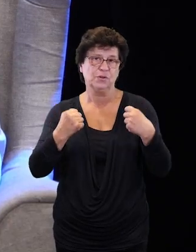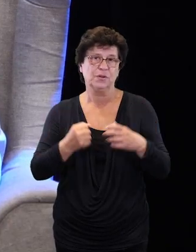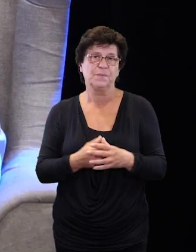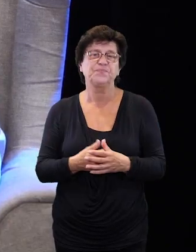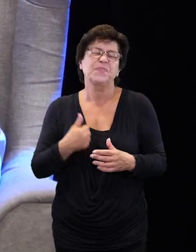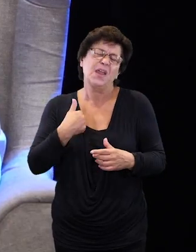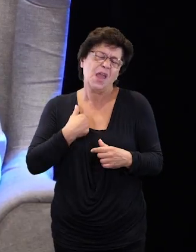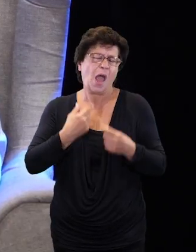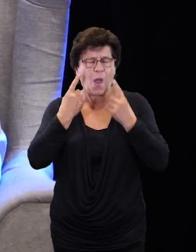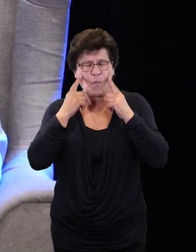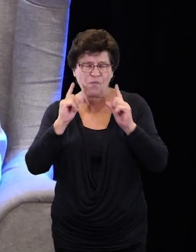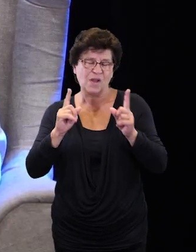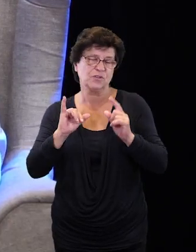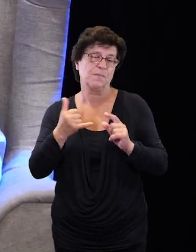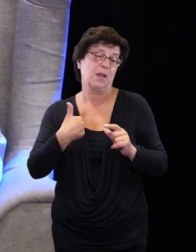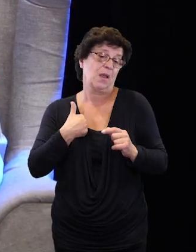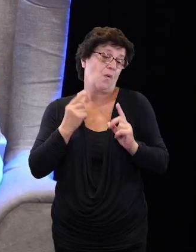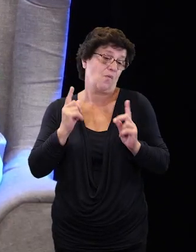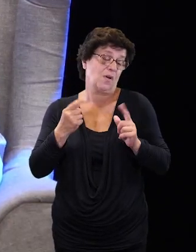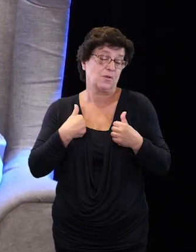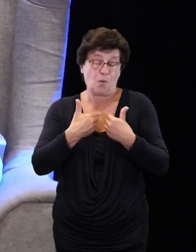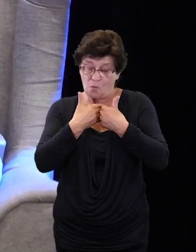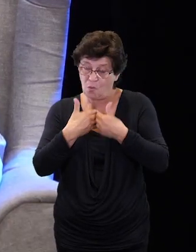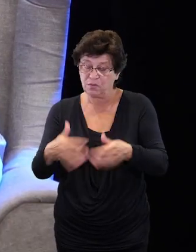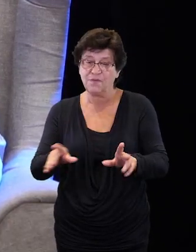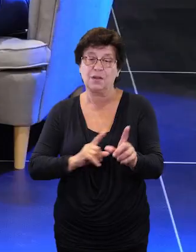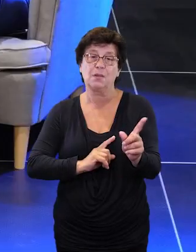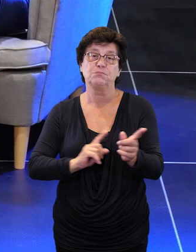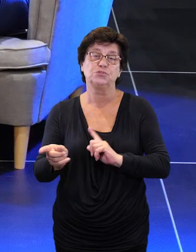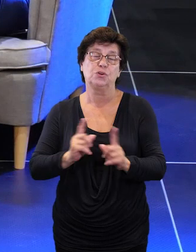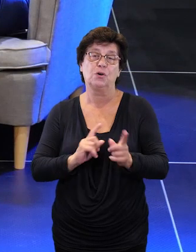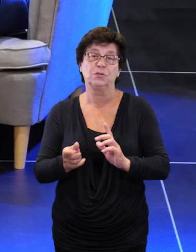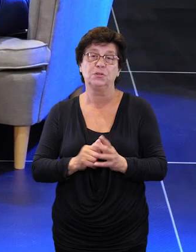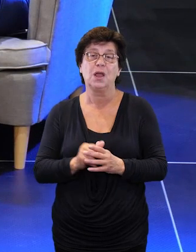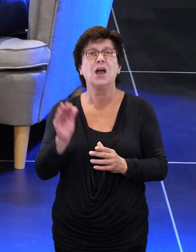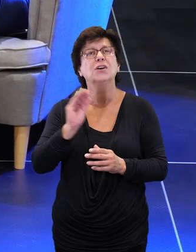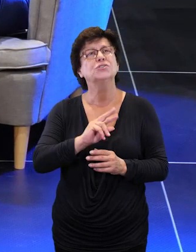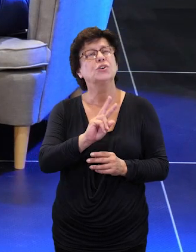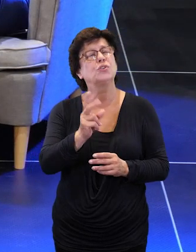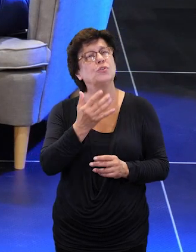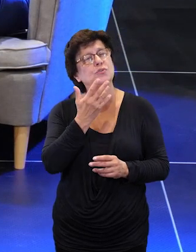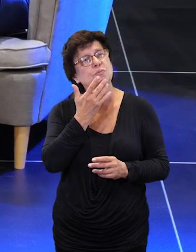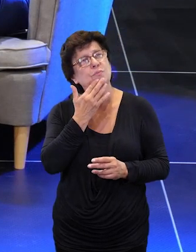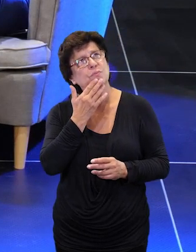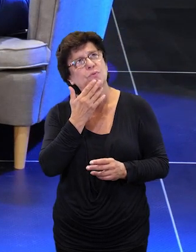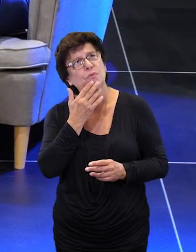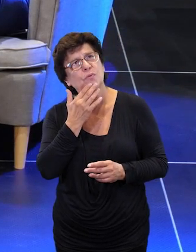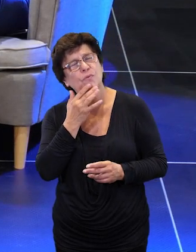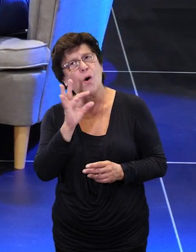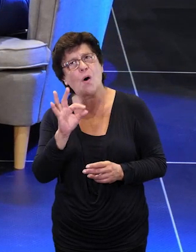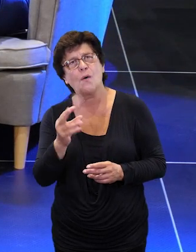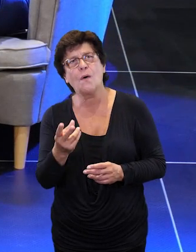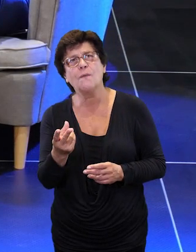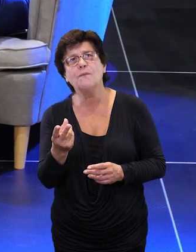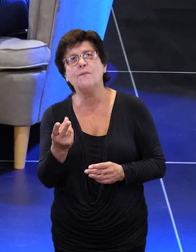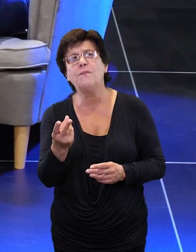Ale ja uważam tak, jak ja uważam. Jeszcze ktoś mówił o jakichś finansowych motywacjach.